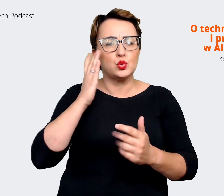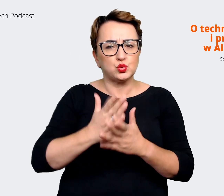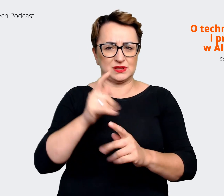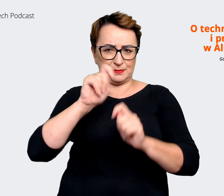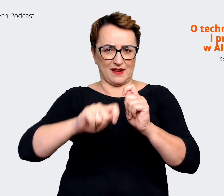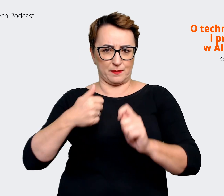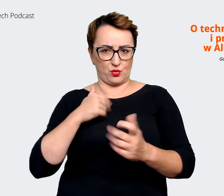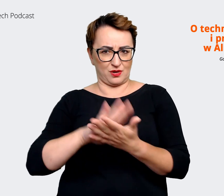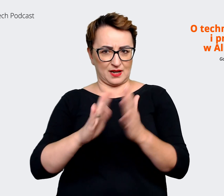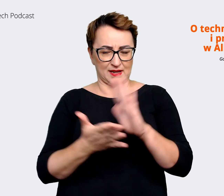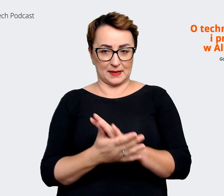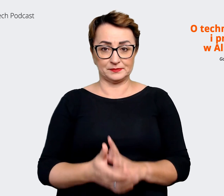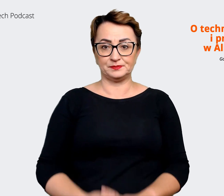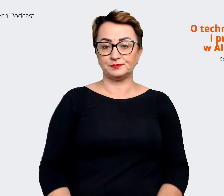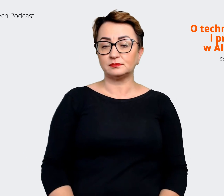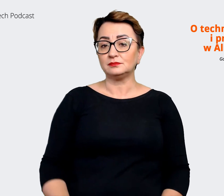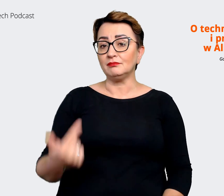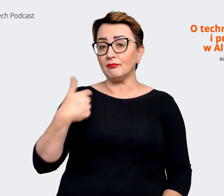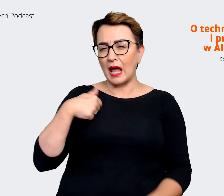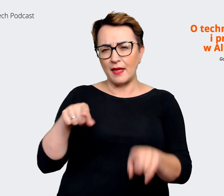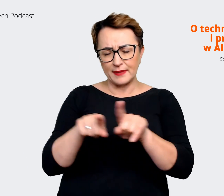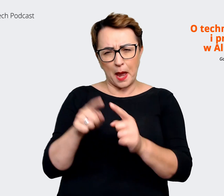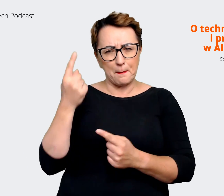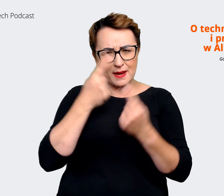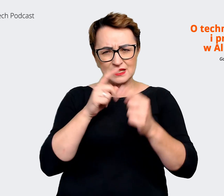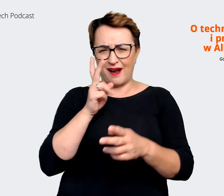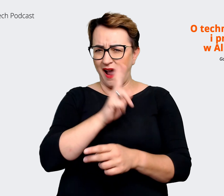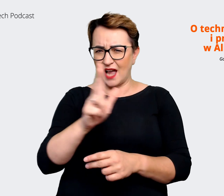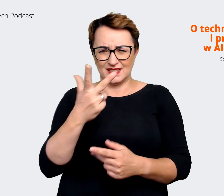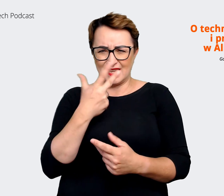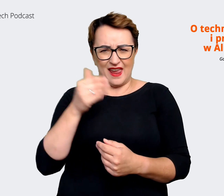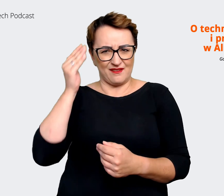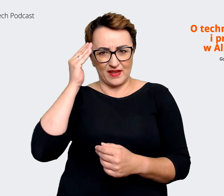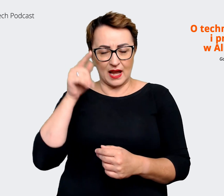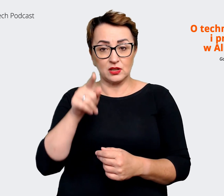bo to też jest pewnie taki wątek, z którego nie każdy zdaje sobie sprawę, że funkcjonowanie na